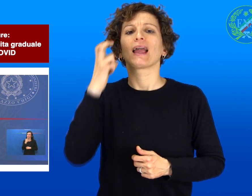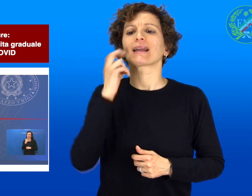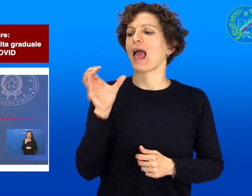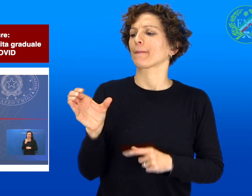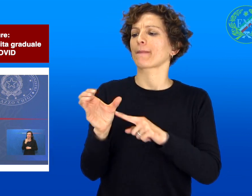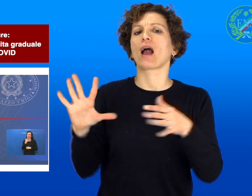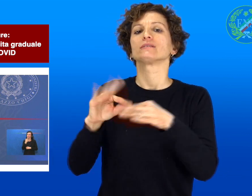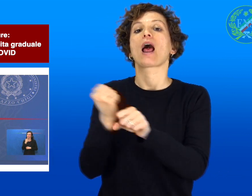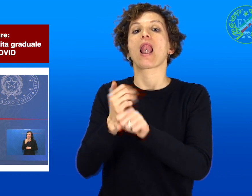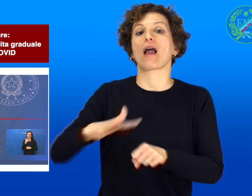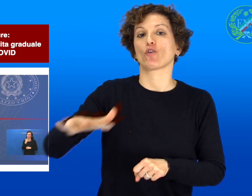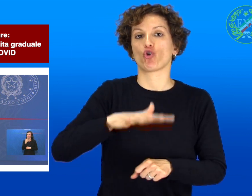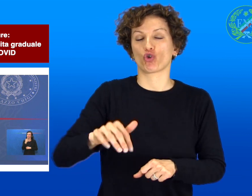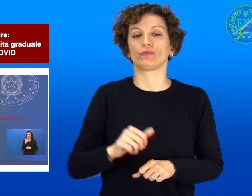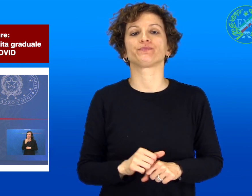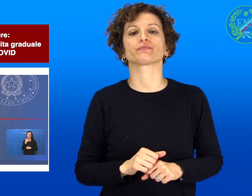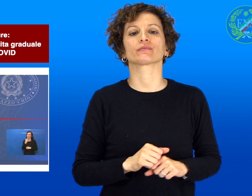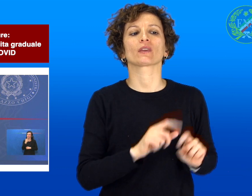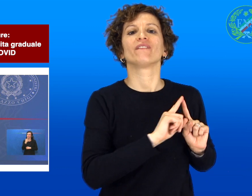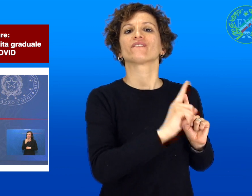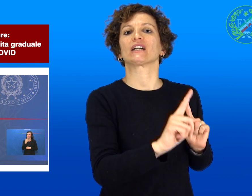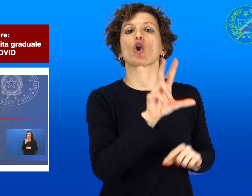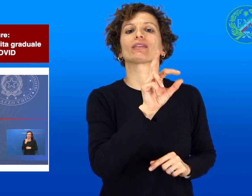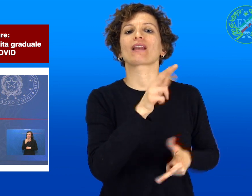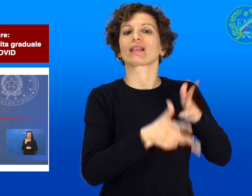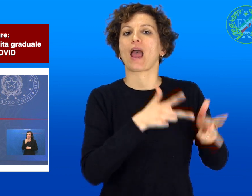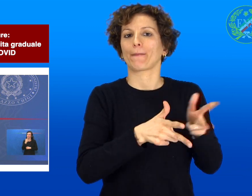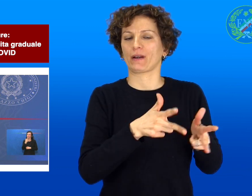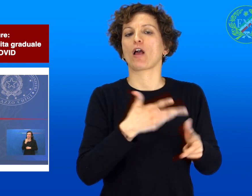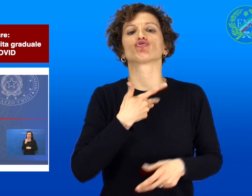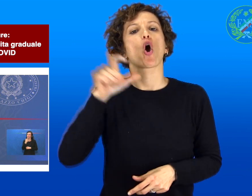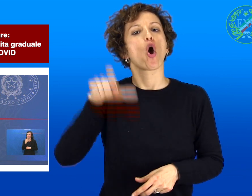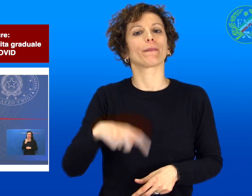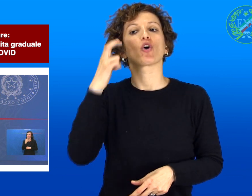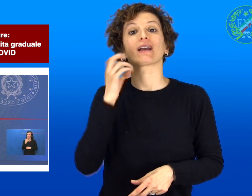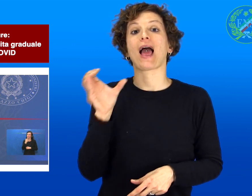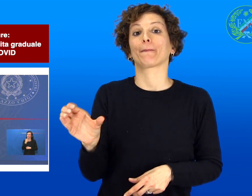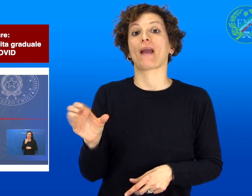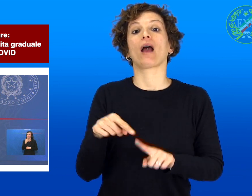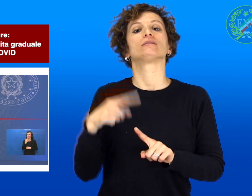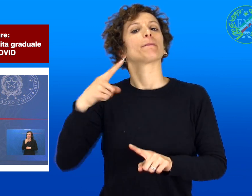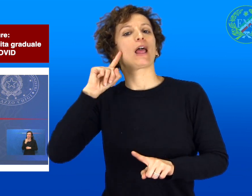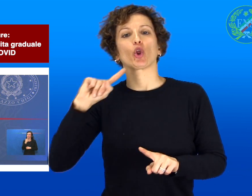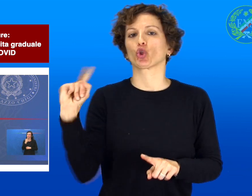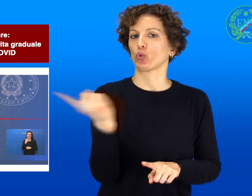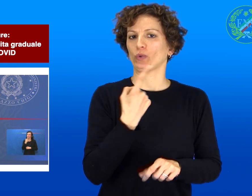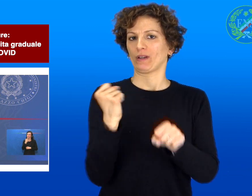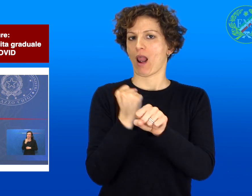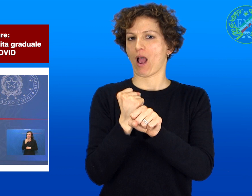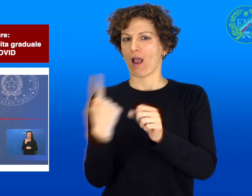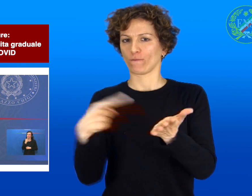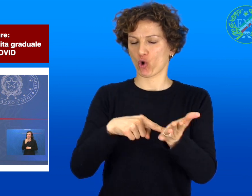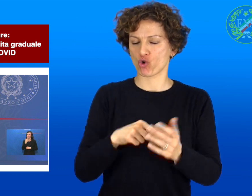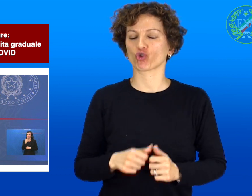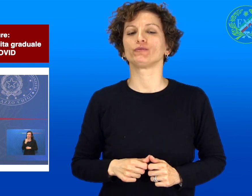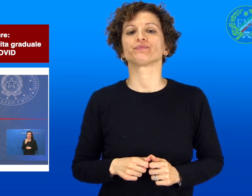Green Pass sul lavoro. Fino al 30 aprile c’è l’obbligo di Green Pass sul lavoro per tutti (sarebbe scaduto con la fine dello stato d’emergenza)